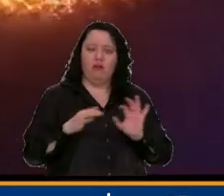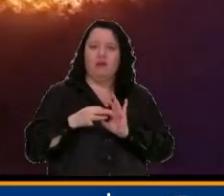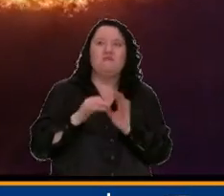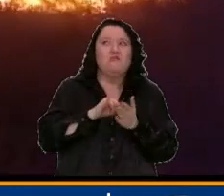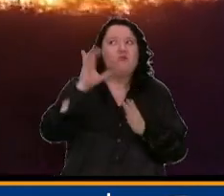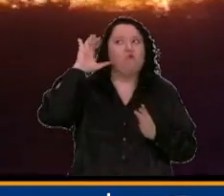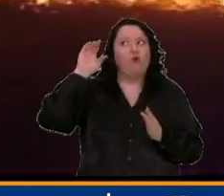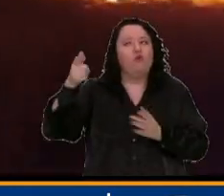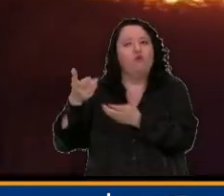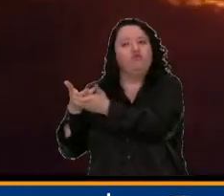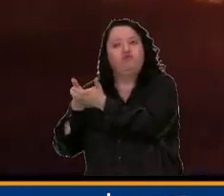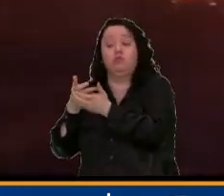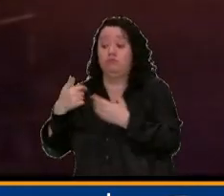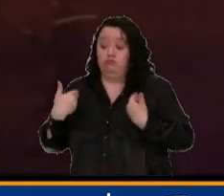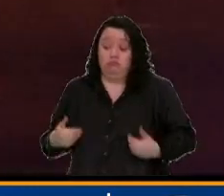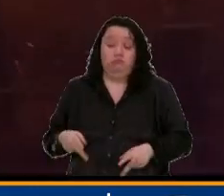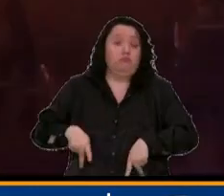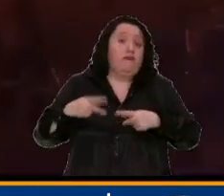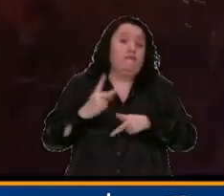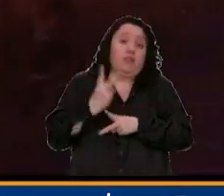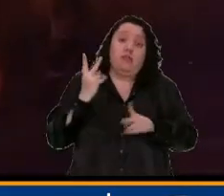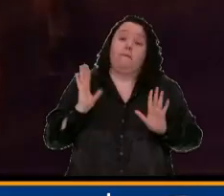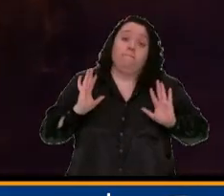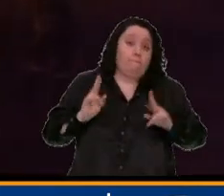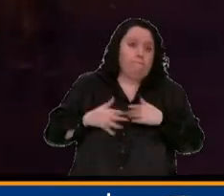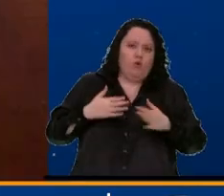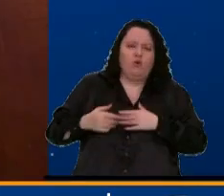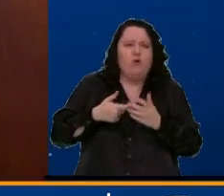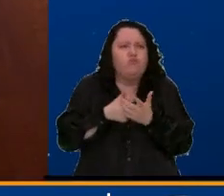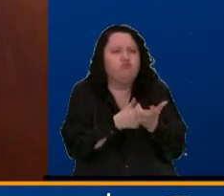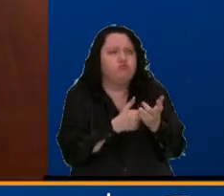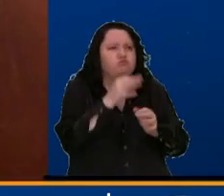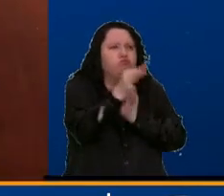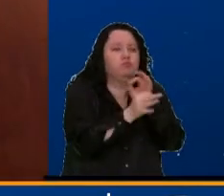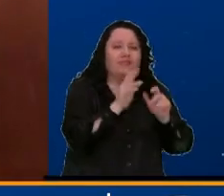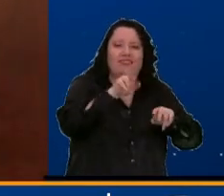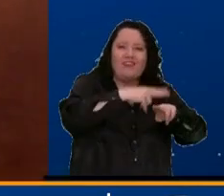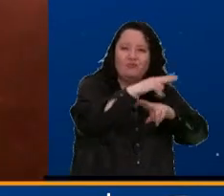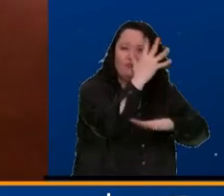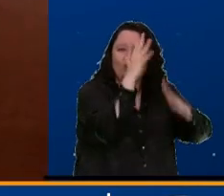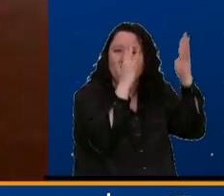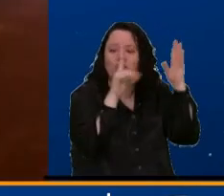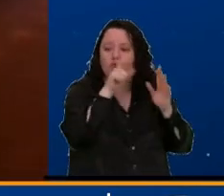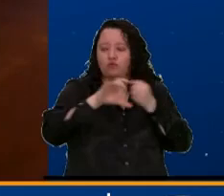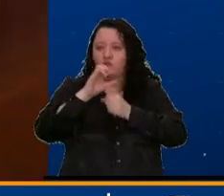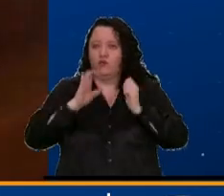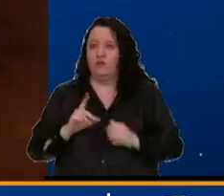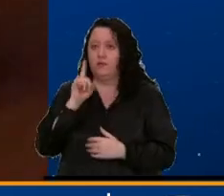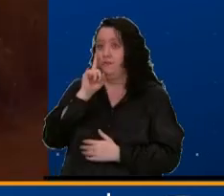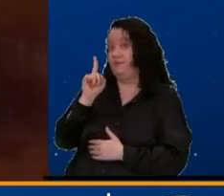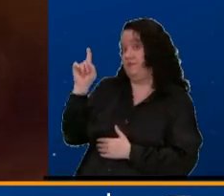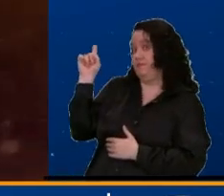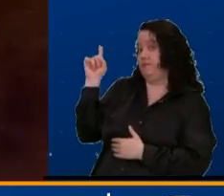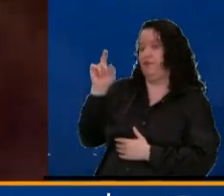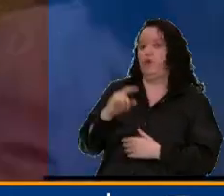cuerpo de bomberos de Cali y de los bomberos de otras regiones que, sabemos, hacen lo mismo y